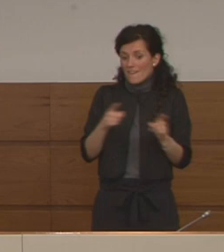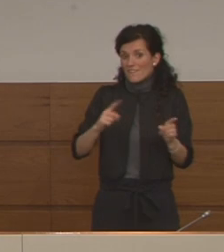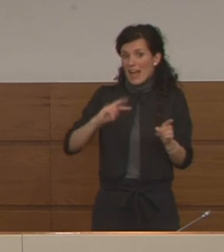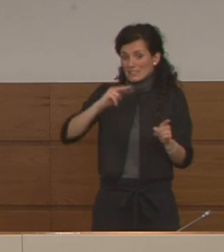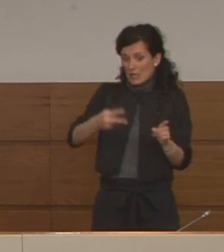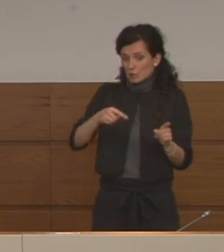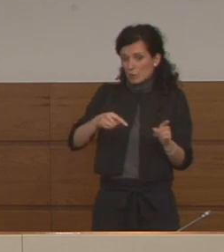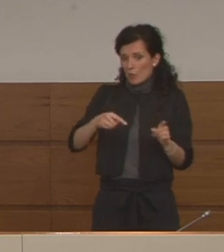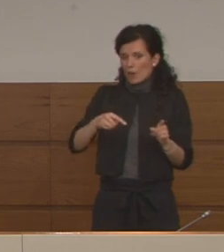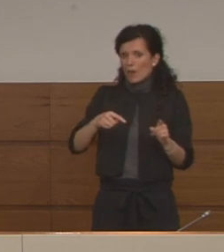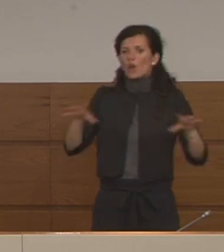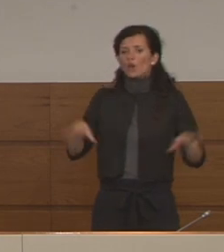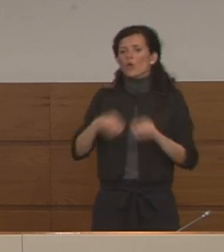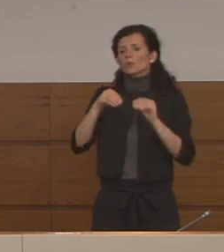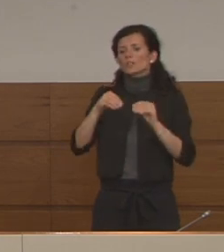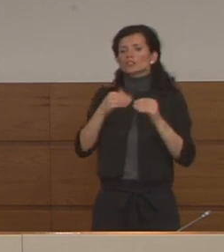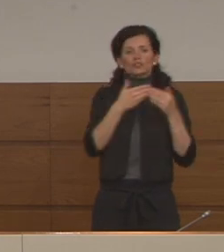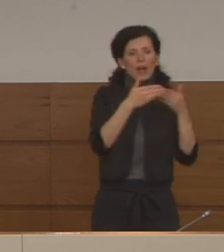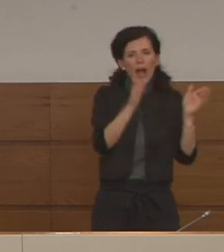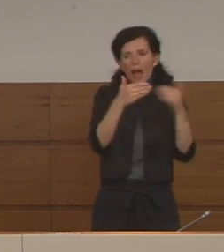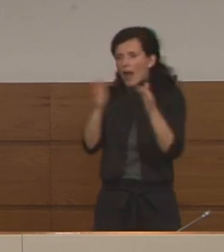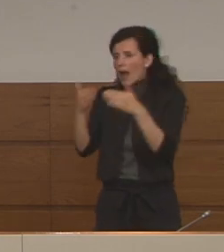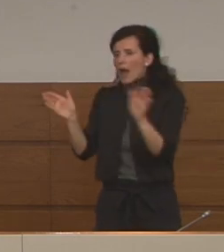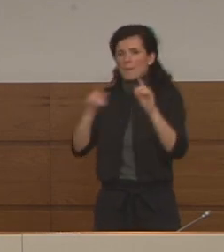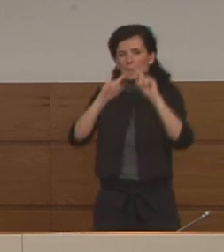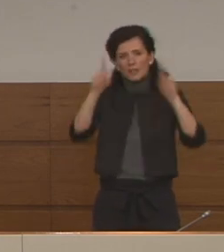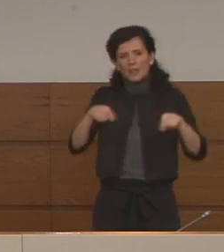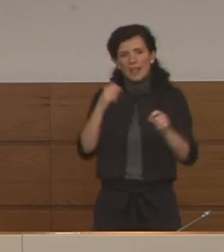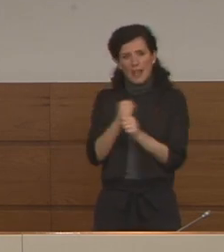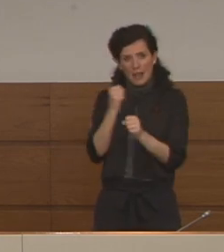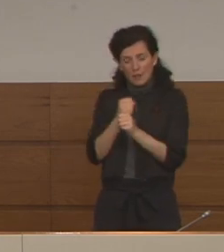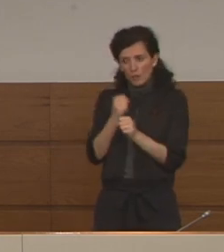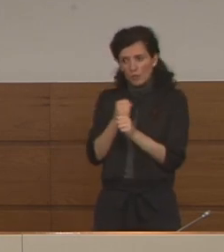ad aprire, cominciare aprire anche le attività lavorative. In che modo si sta